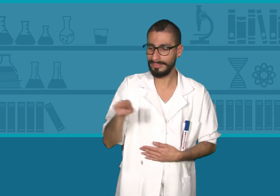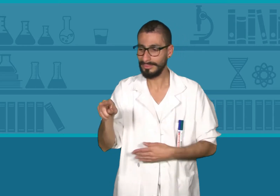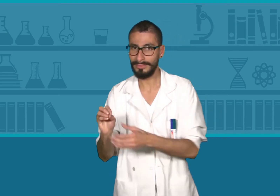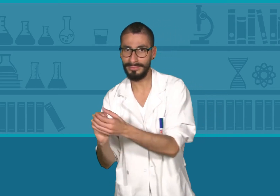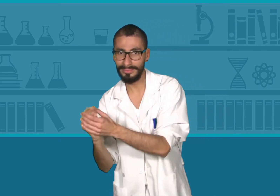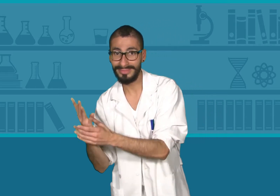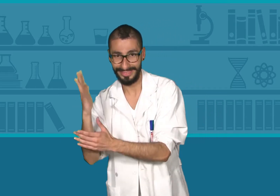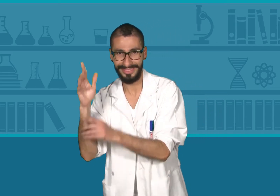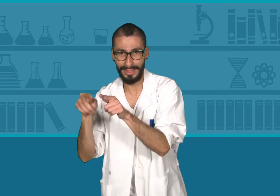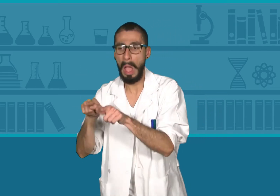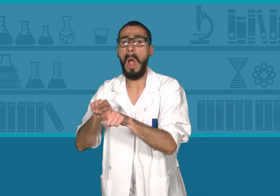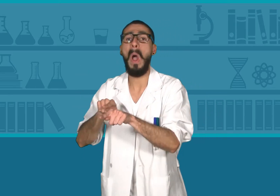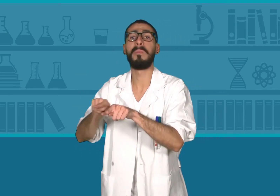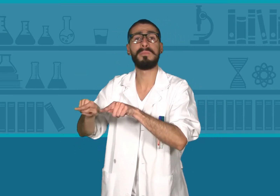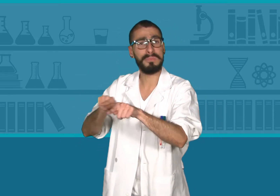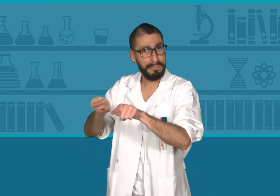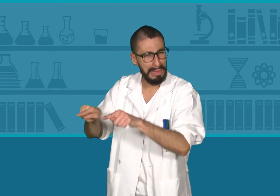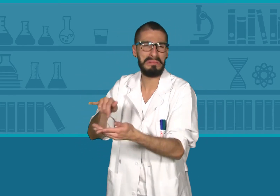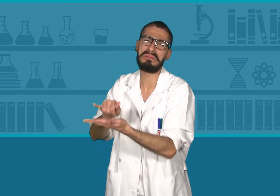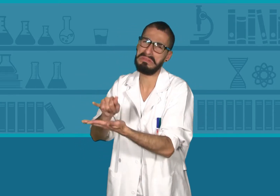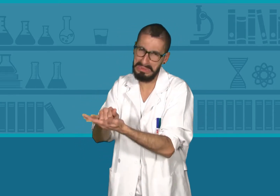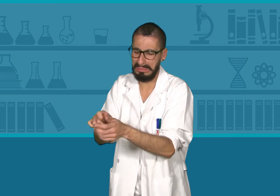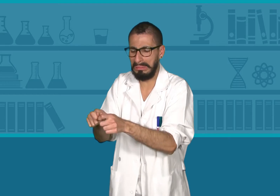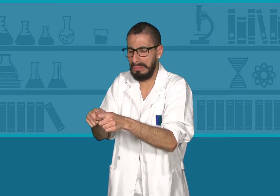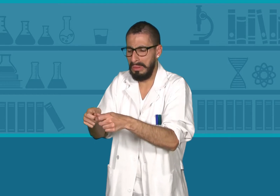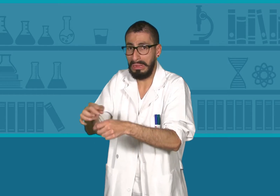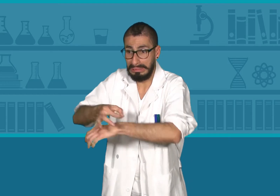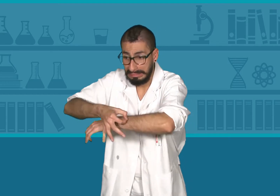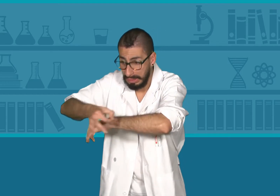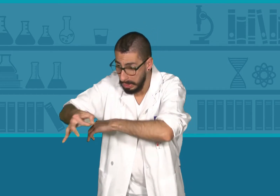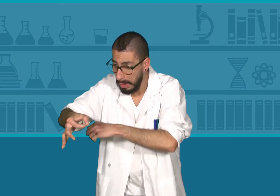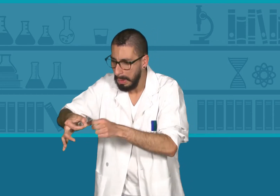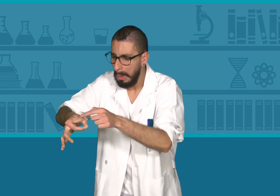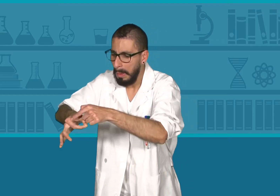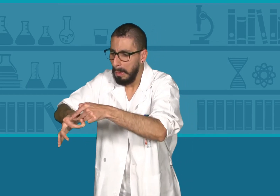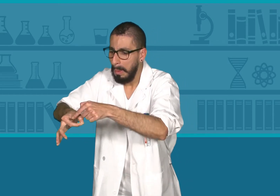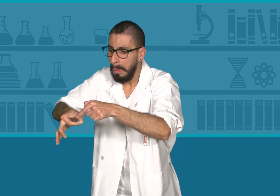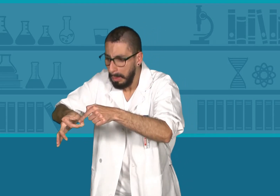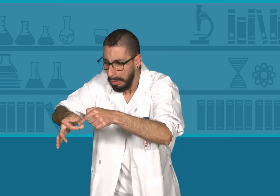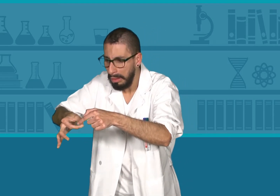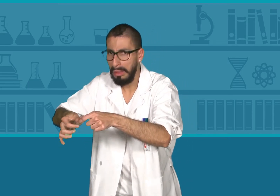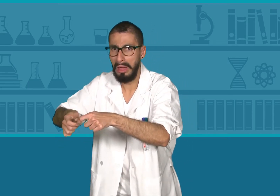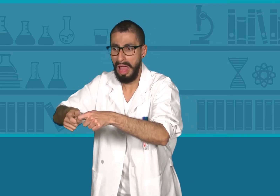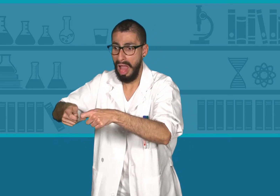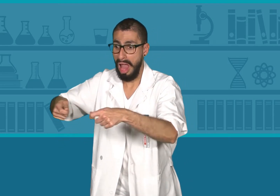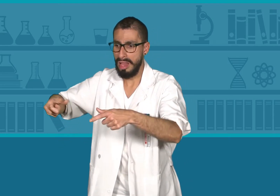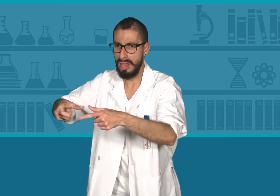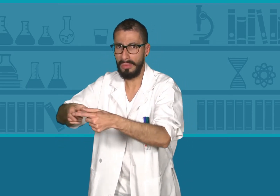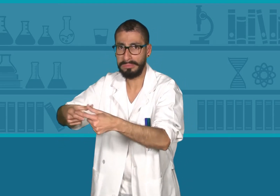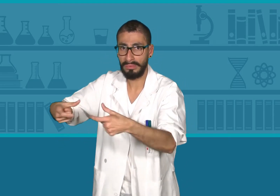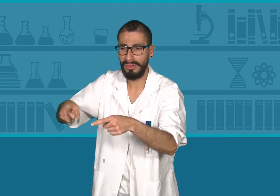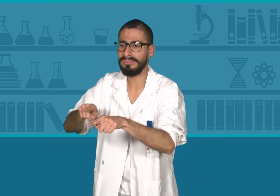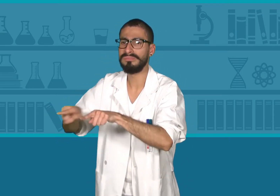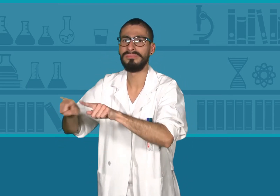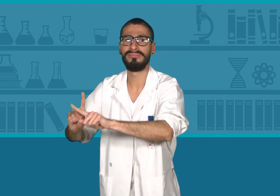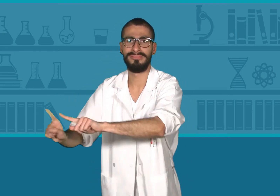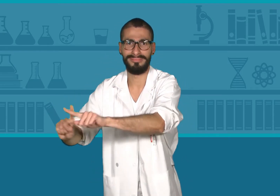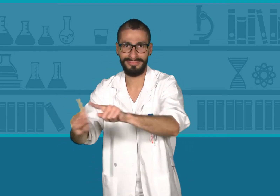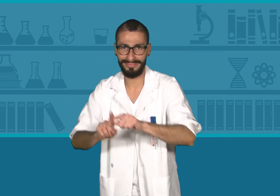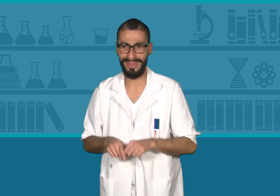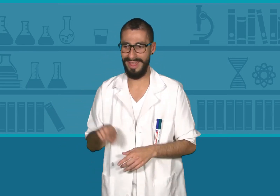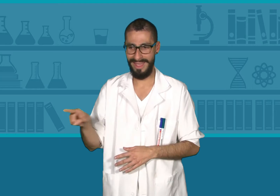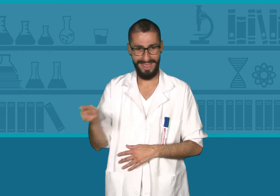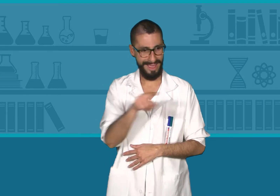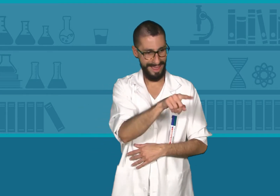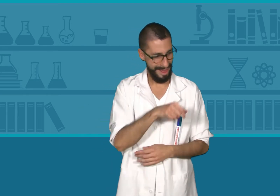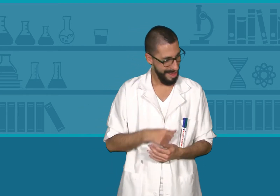En las células vegetales también pasa esto, sus células son de diferentes tamaños.